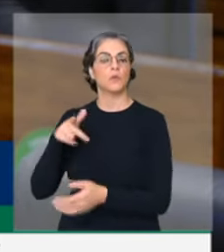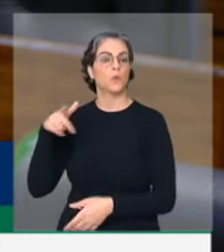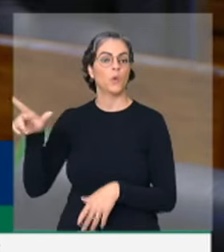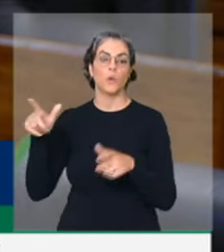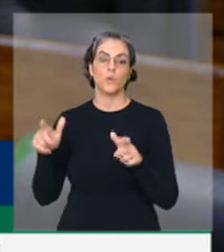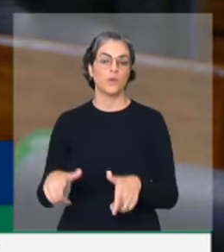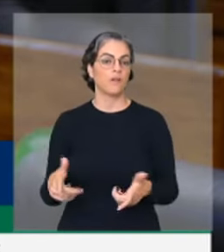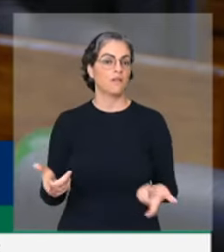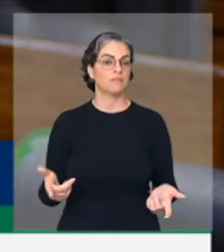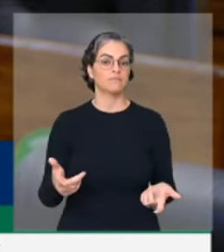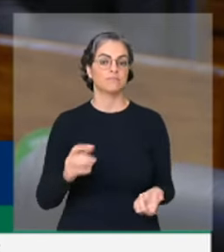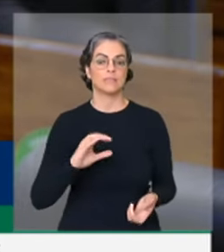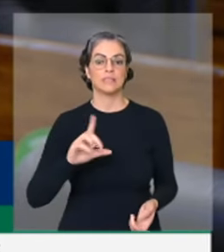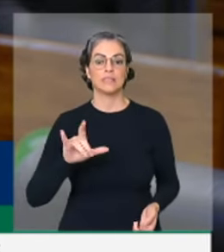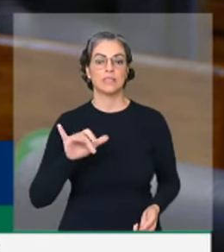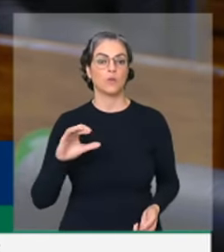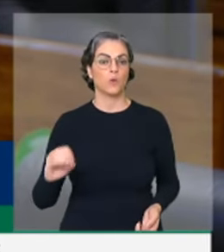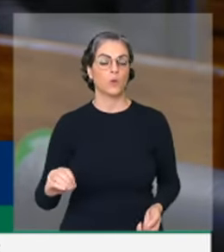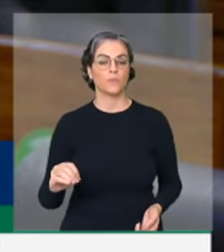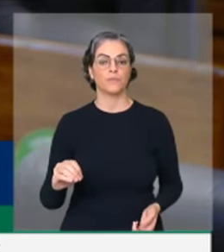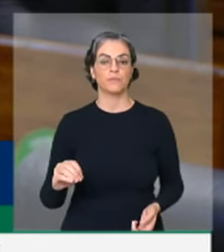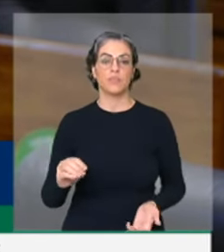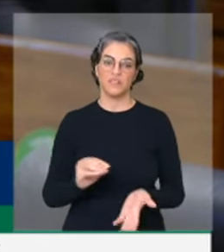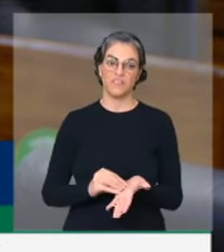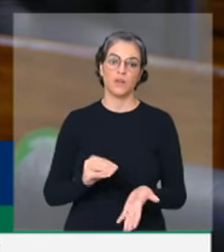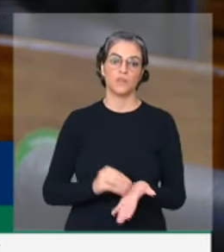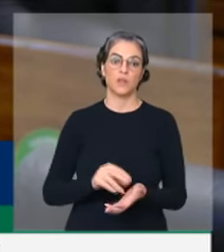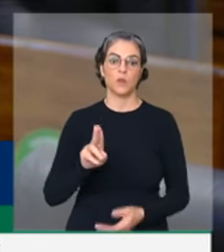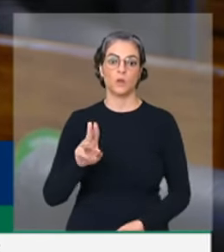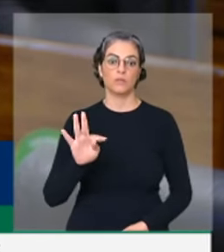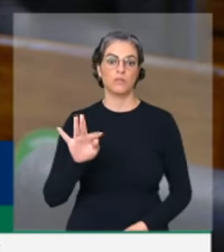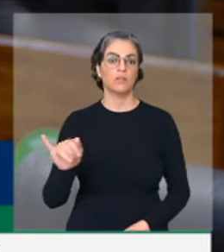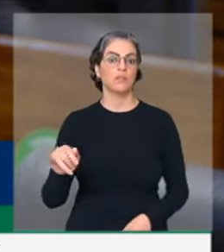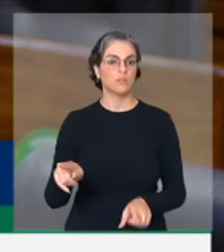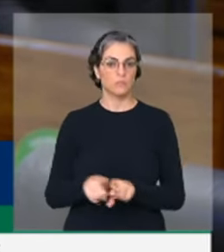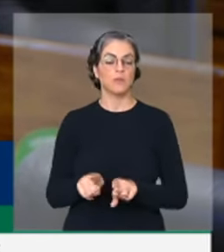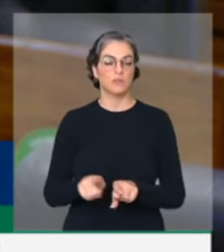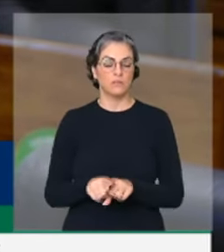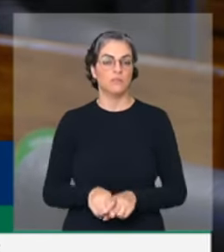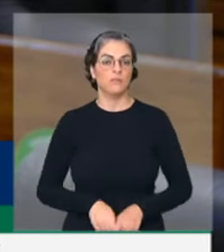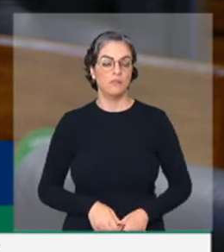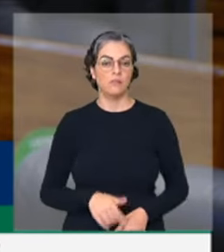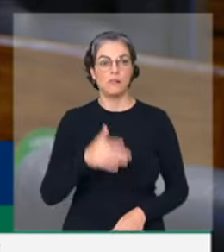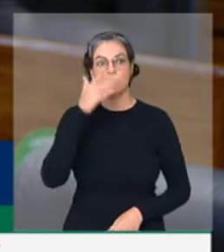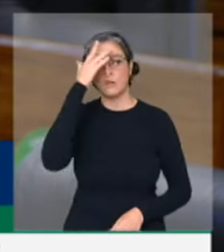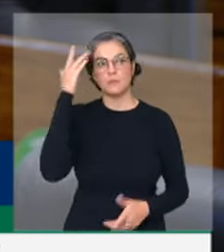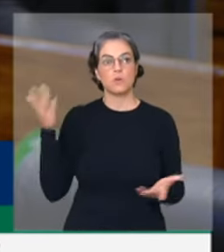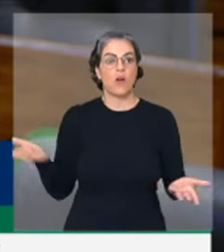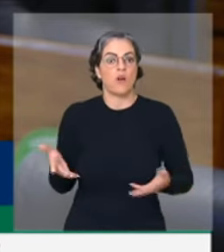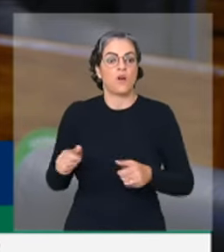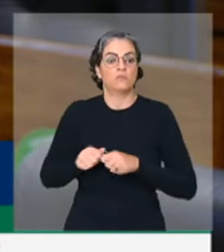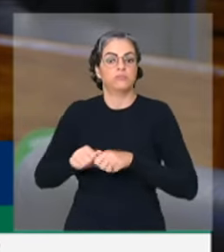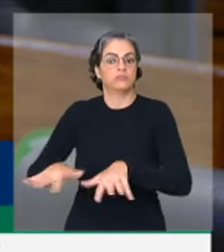UTI PARA QUE ESSAS PESSOAS QUE ESTÃO SENDO INFECTADAS E QUE... E QUE VENHAM A PIORAR A NECESSIDADE DE INTERNAÇÃO... POSSAM SER TRATADOS DENTRO DE